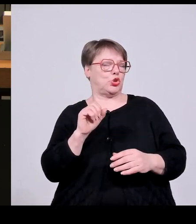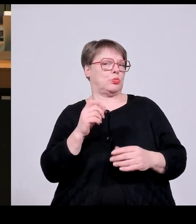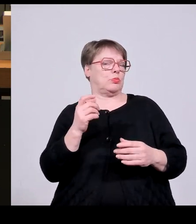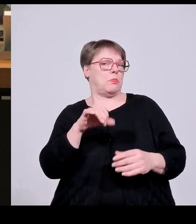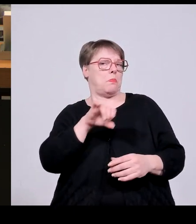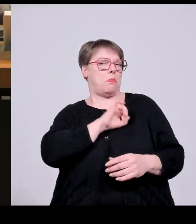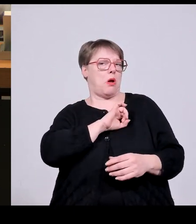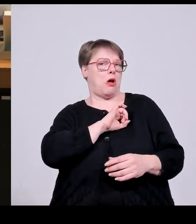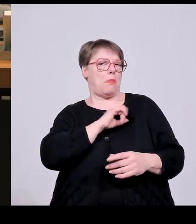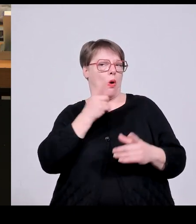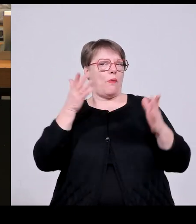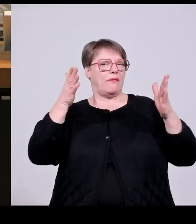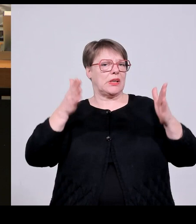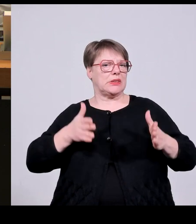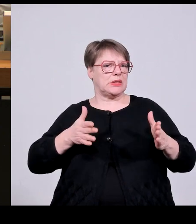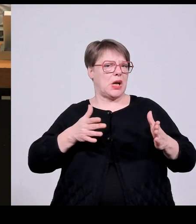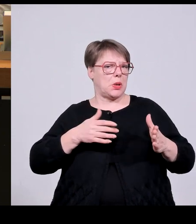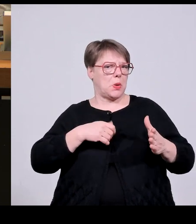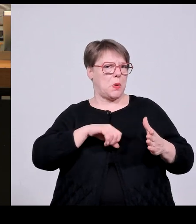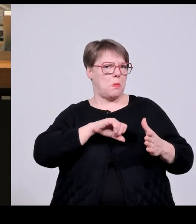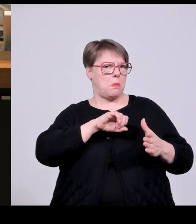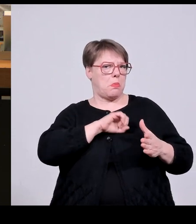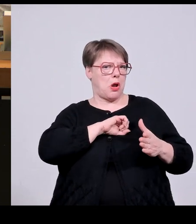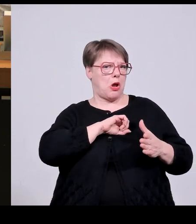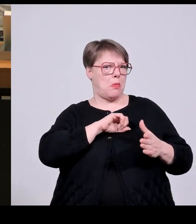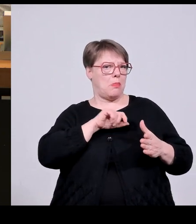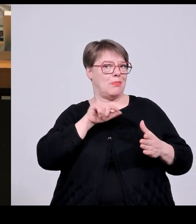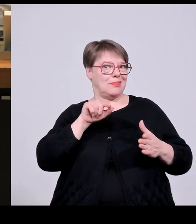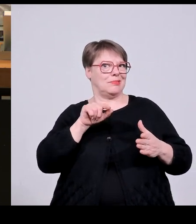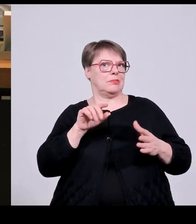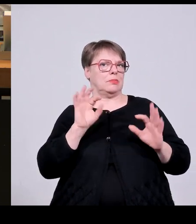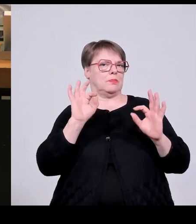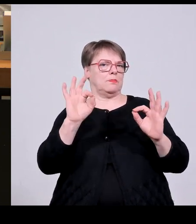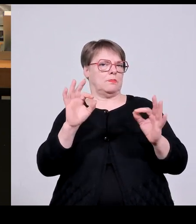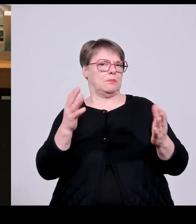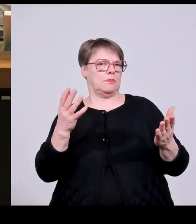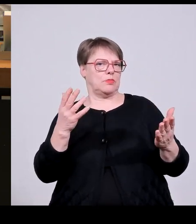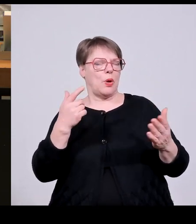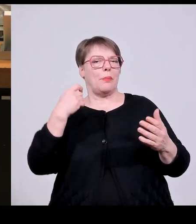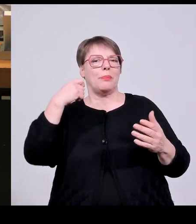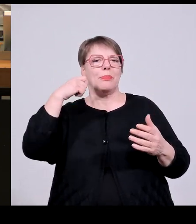Genau das erwarten die Menschen in Brandenburg von uns, denn sie wissen wir hier in Berlin